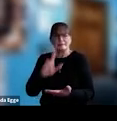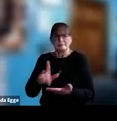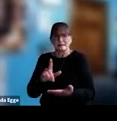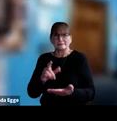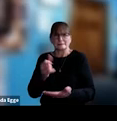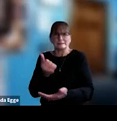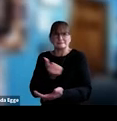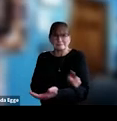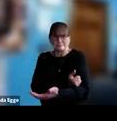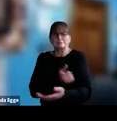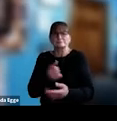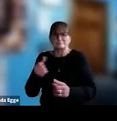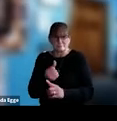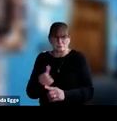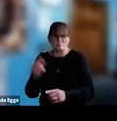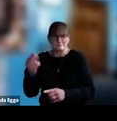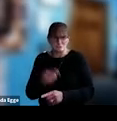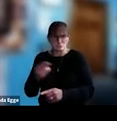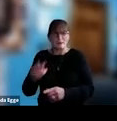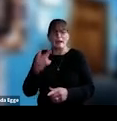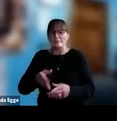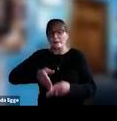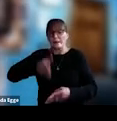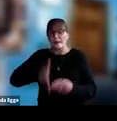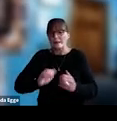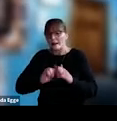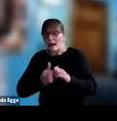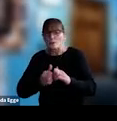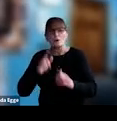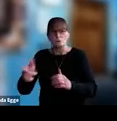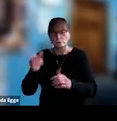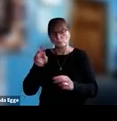de una persona en su MSR. Y terminaremos viendo algunos ejemplos de redacción